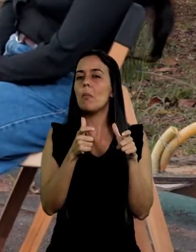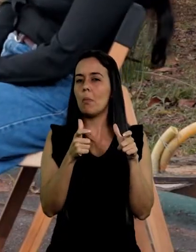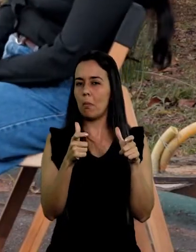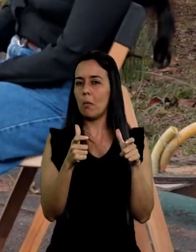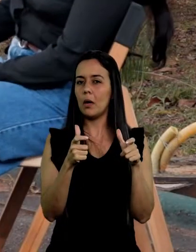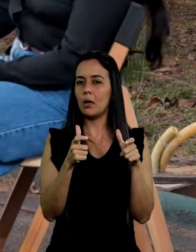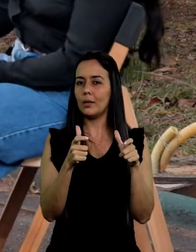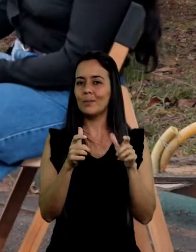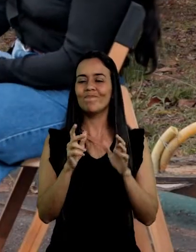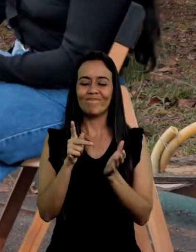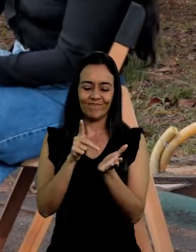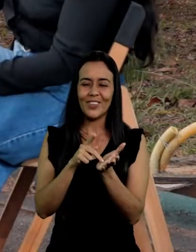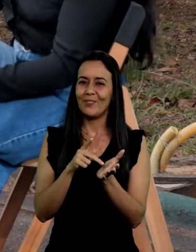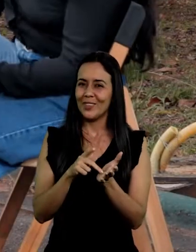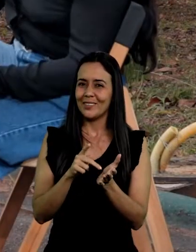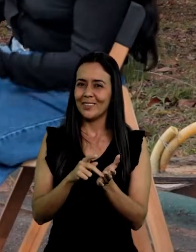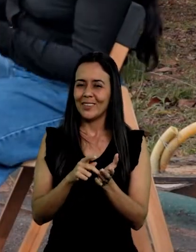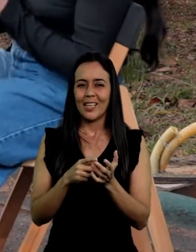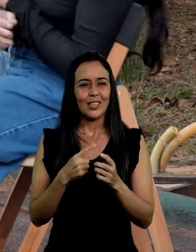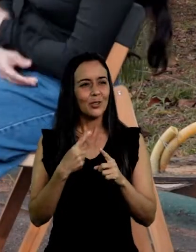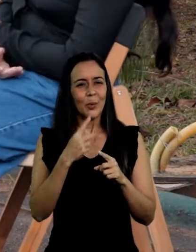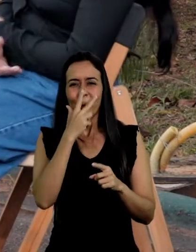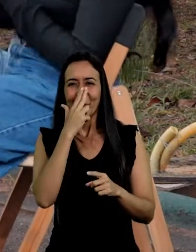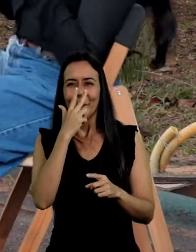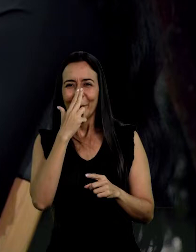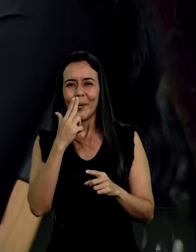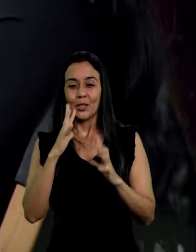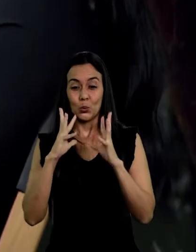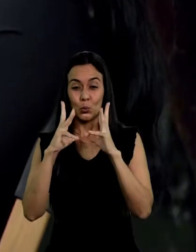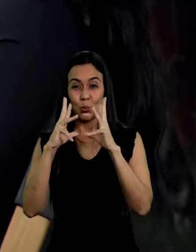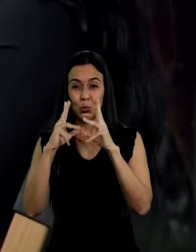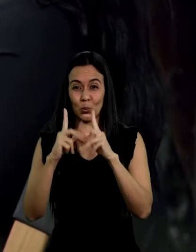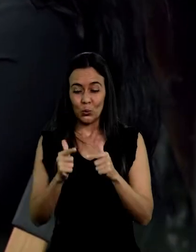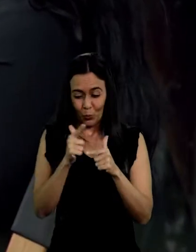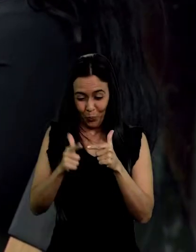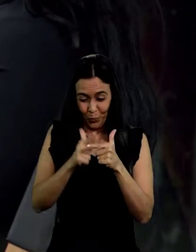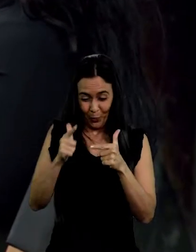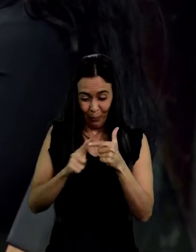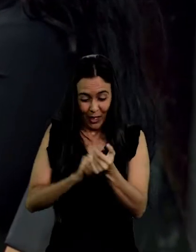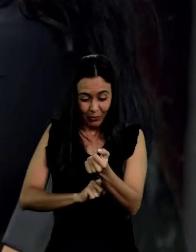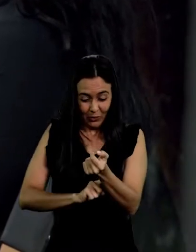como se a gente pegasse os estresses, né, e concentrasse esse caldo